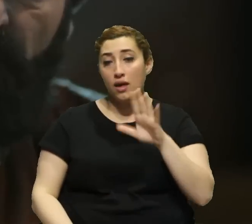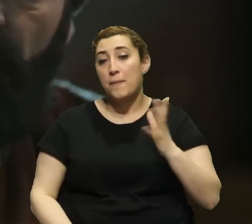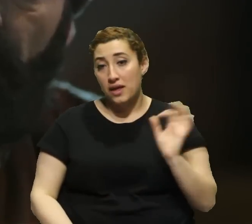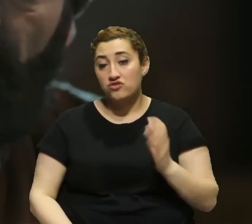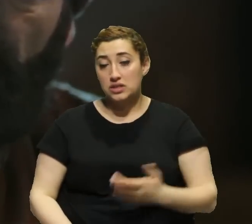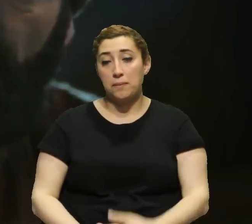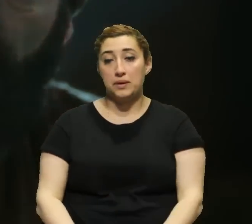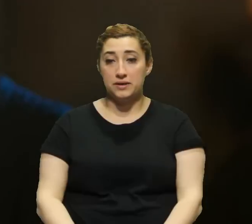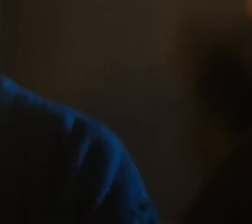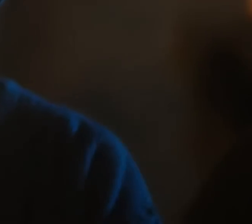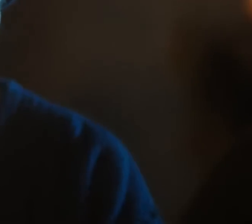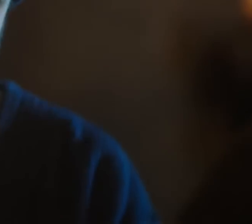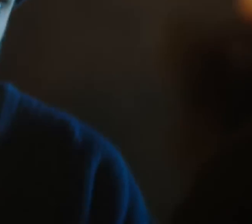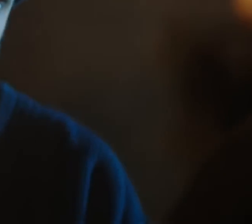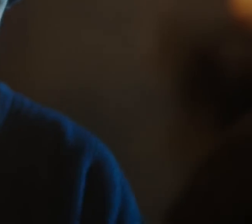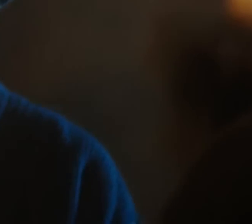(Kapı gıcırtısı sesi)